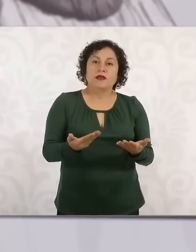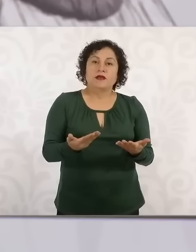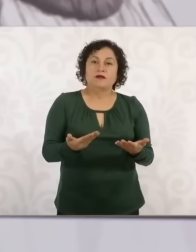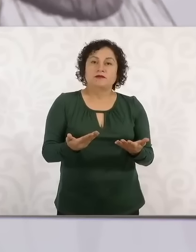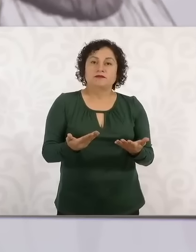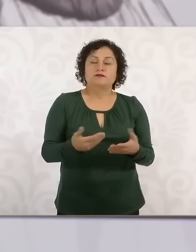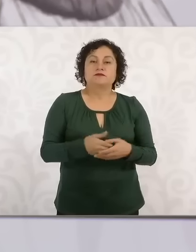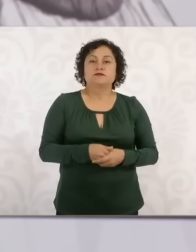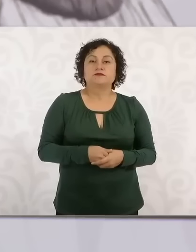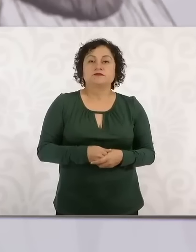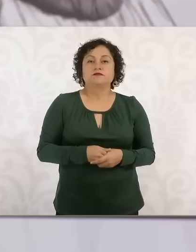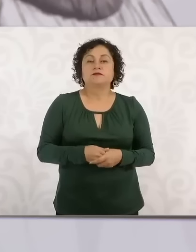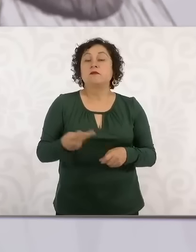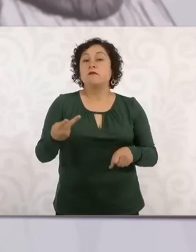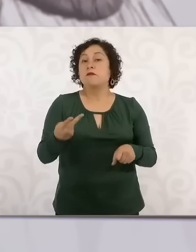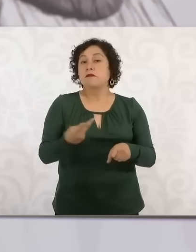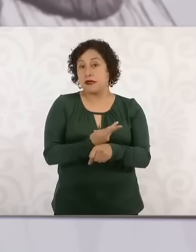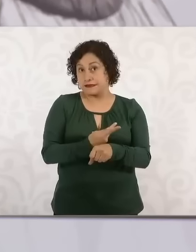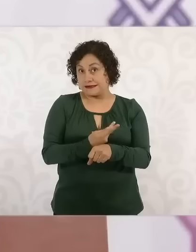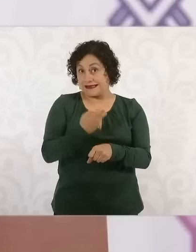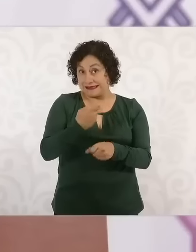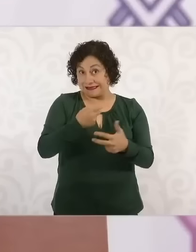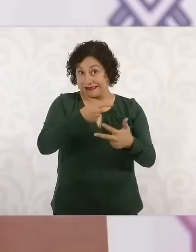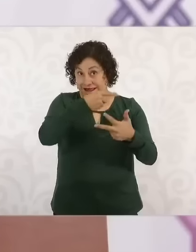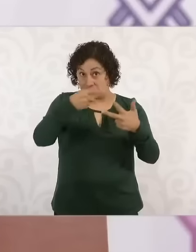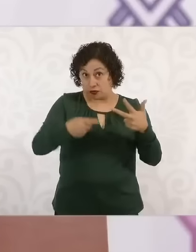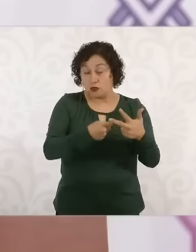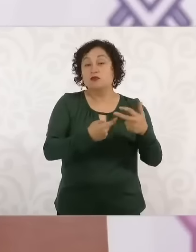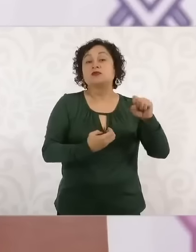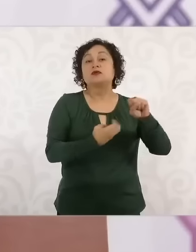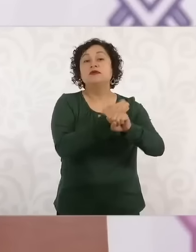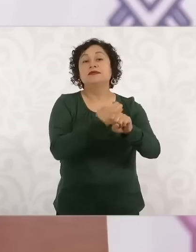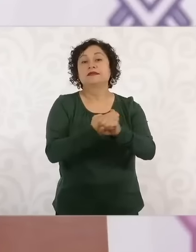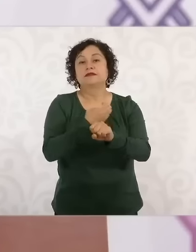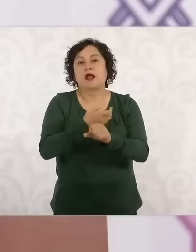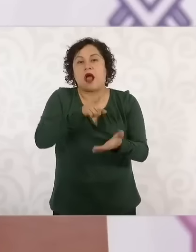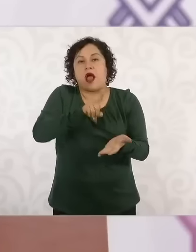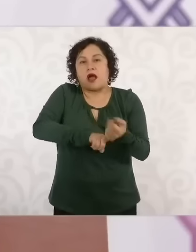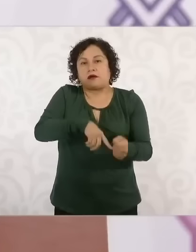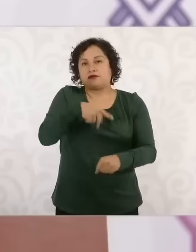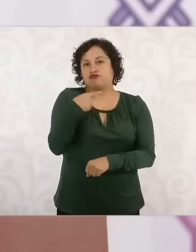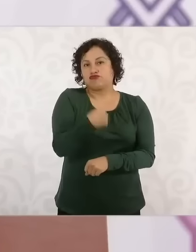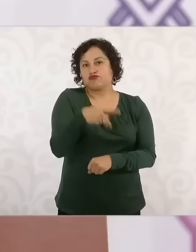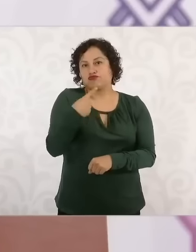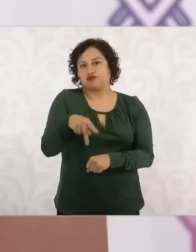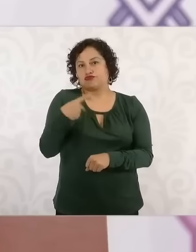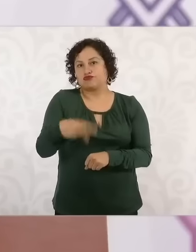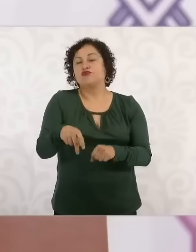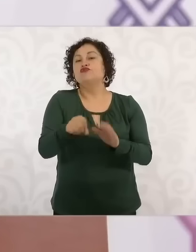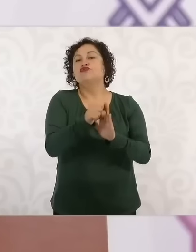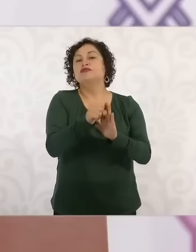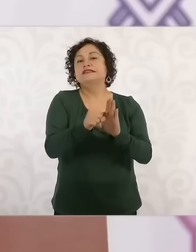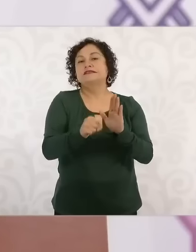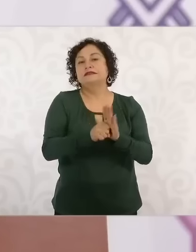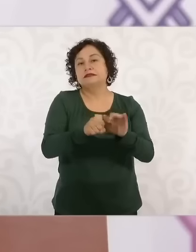En esos estados sigue un sistema en donde cada estado tiene su propio sistema de salud.